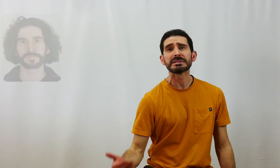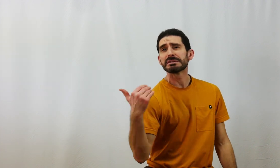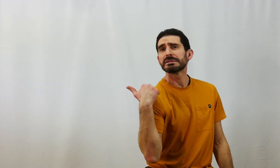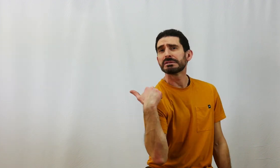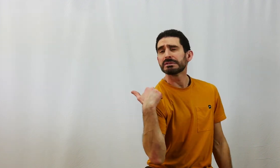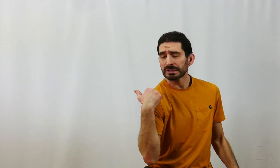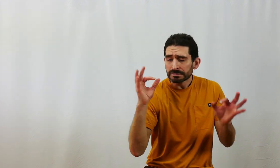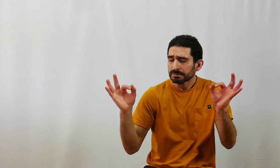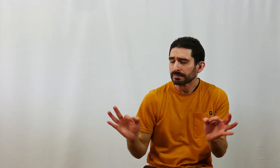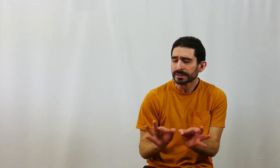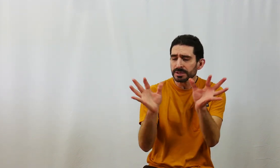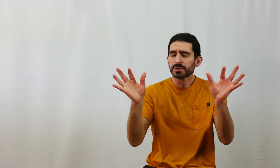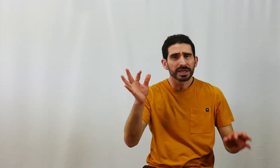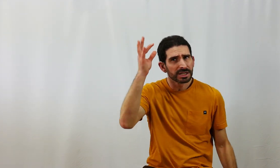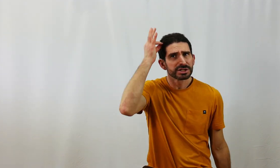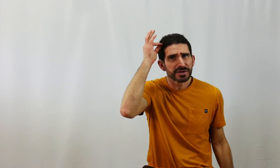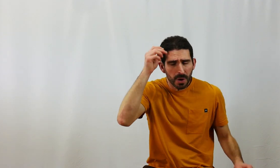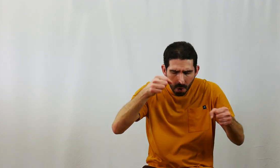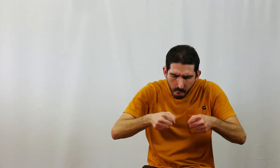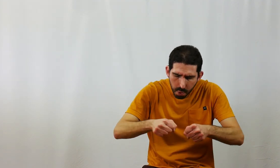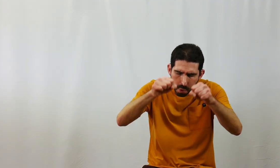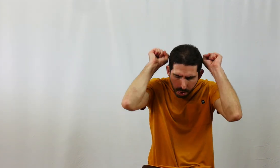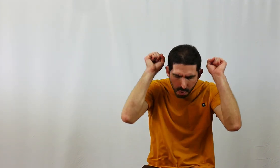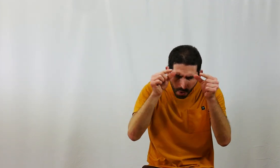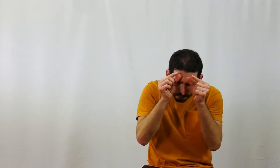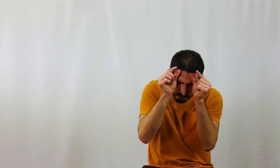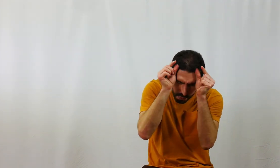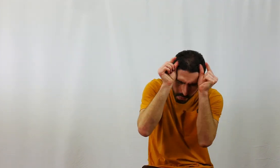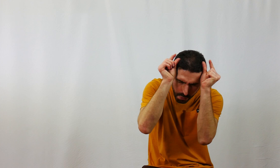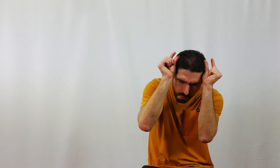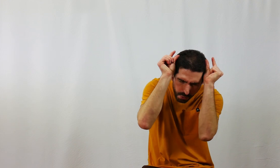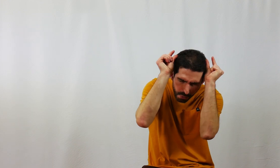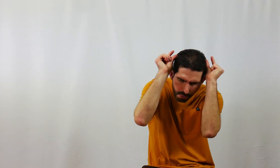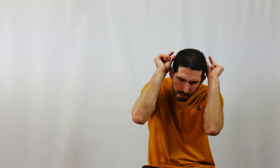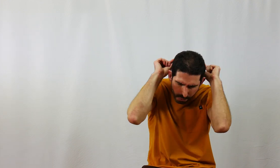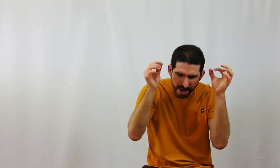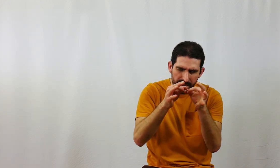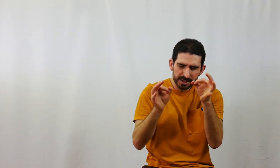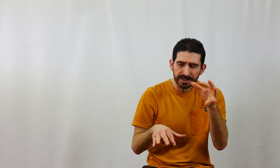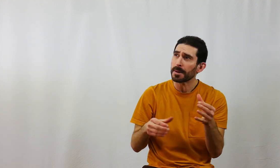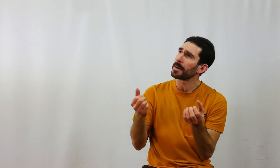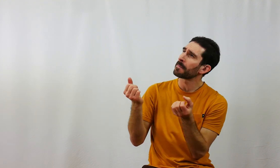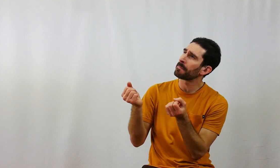Il n'y a pas longtemps, exceptionnellement, je me suis tondu les cheveux et voici le résultat.